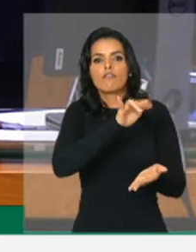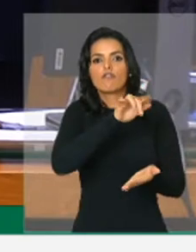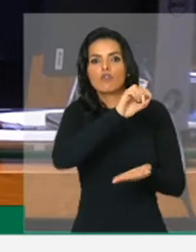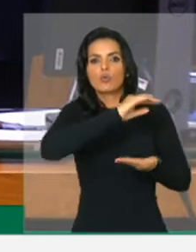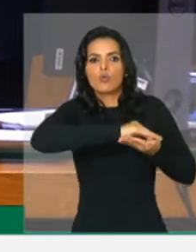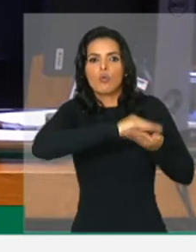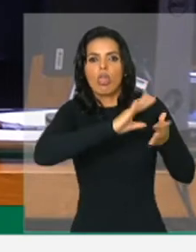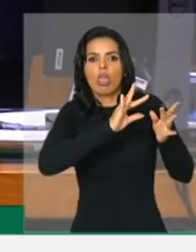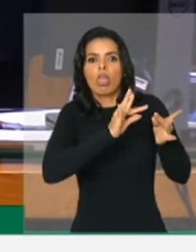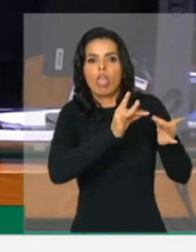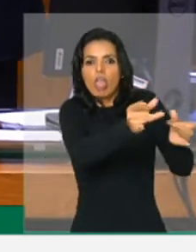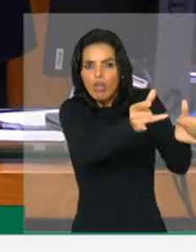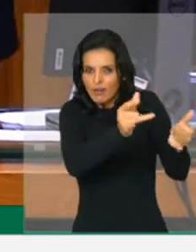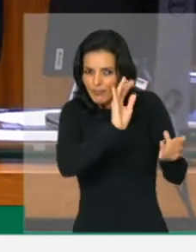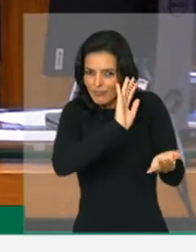[DEPUTADO]: SÓ UMA